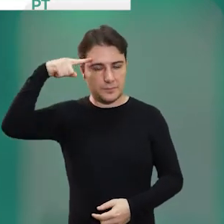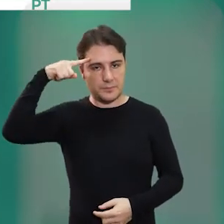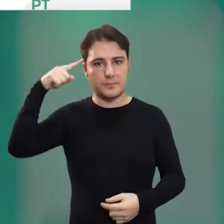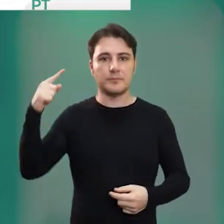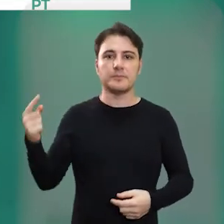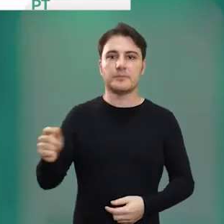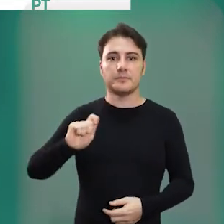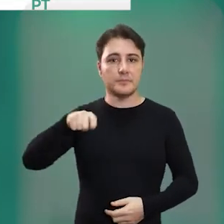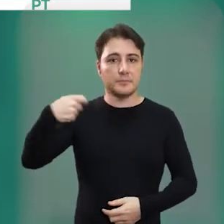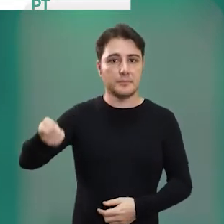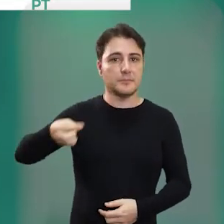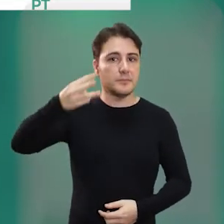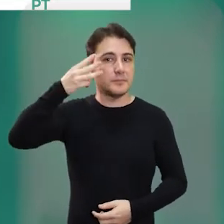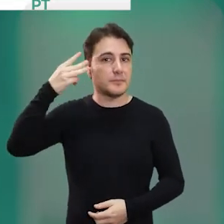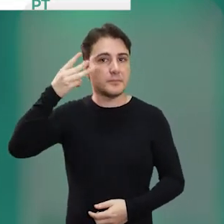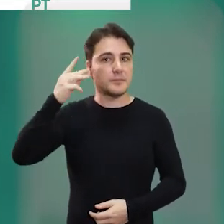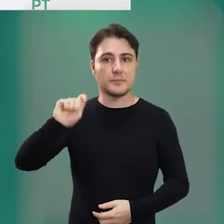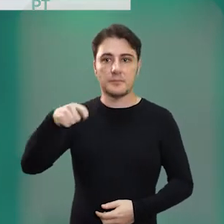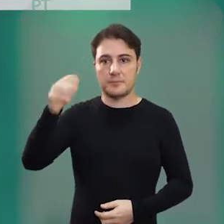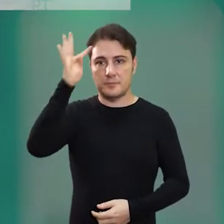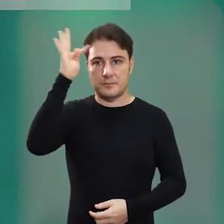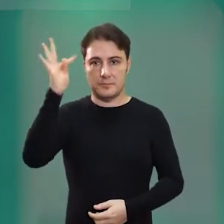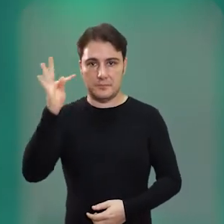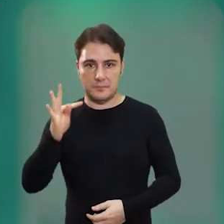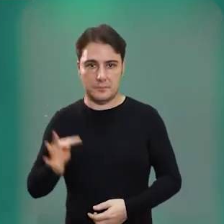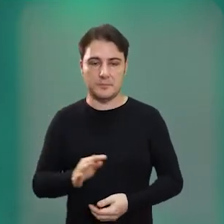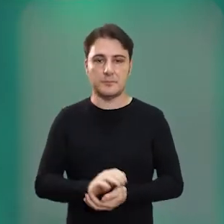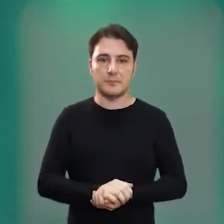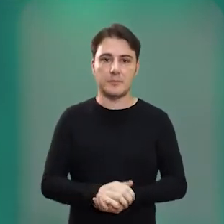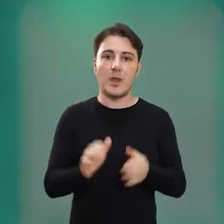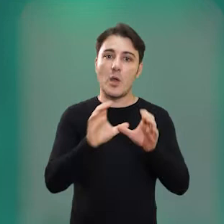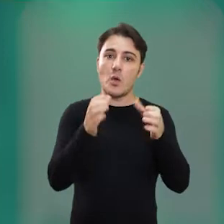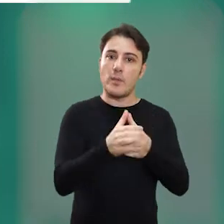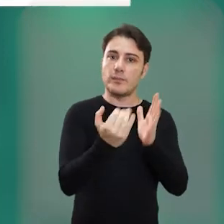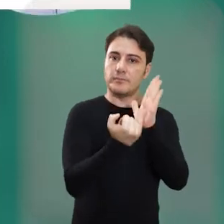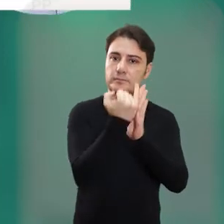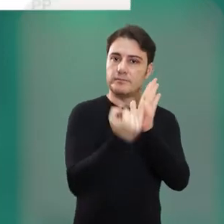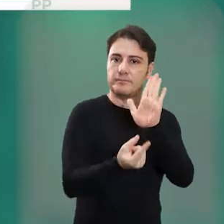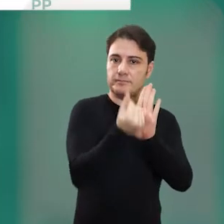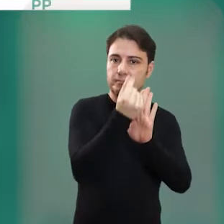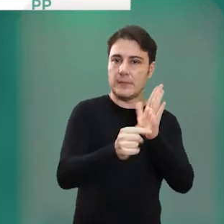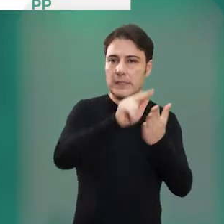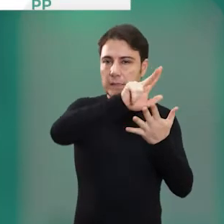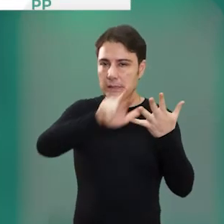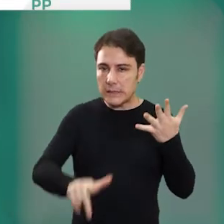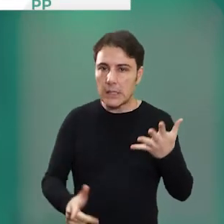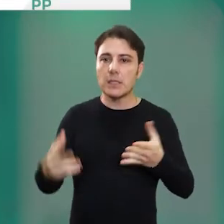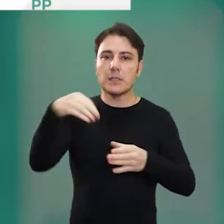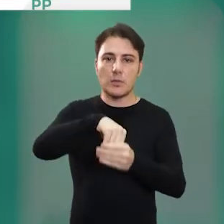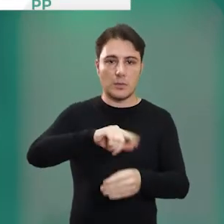Adorno, Guilherme Bianco e Thainara Faria. A comissão de tributação, finanças e orçamento